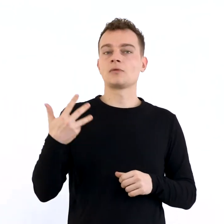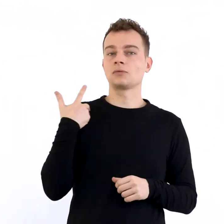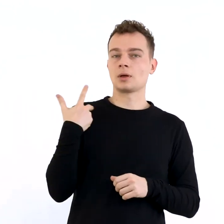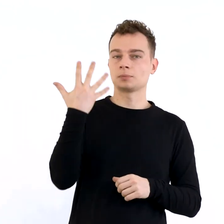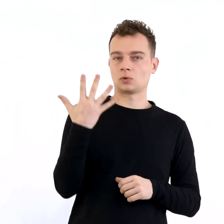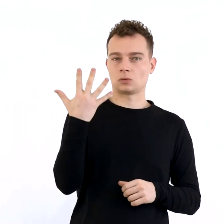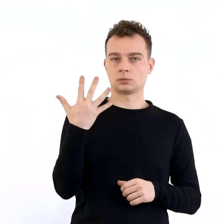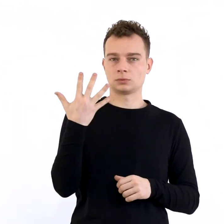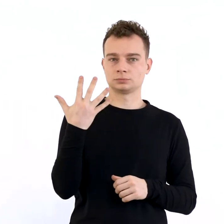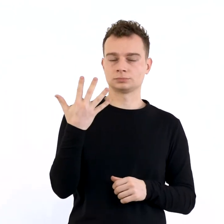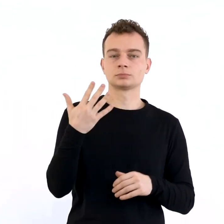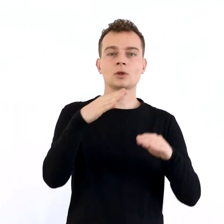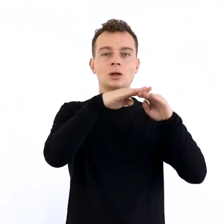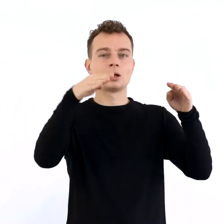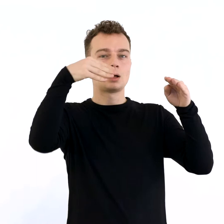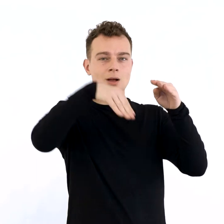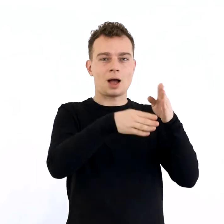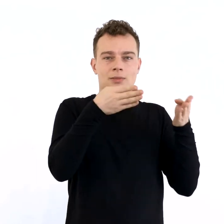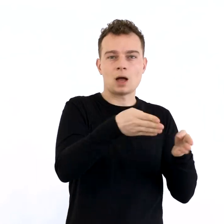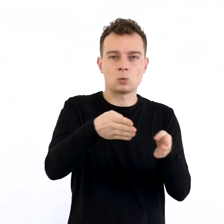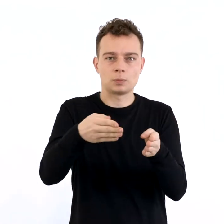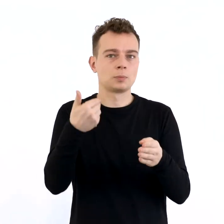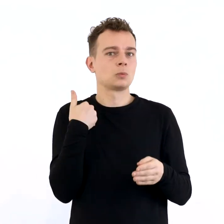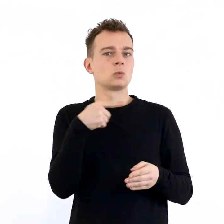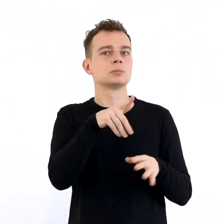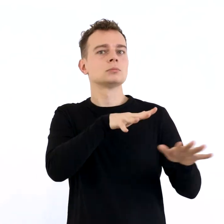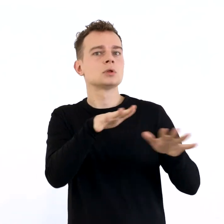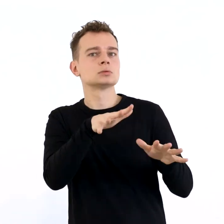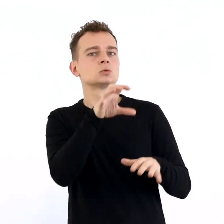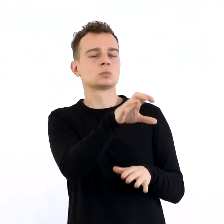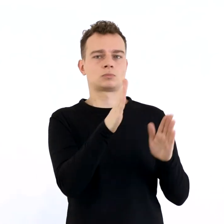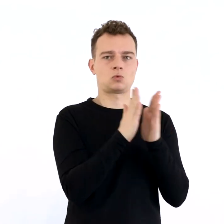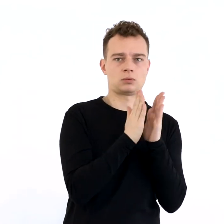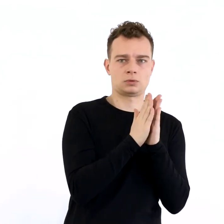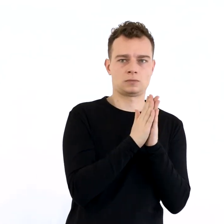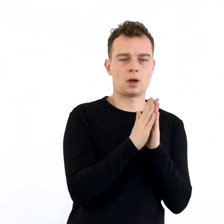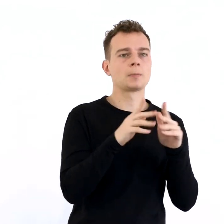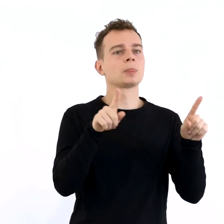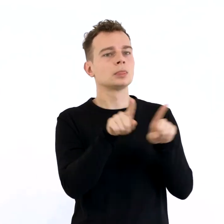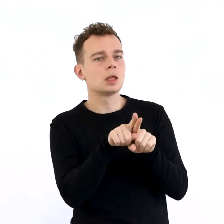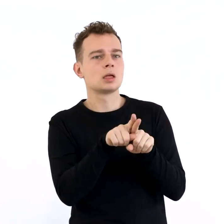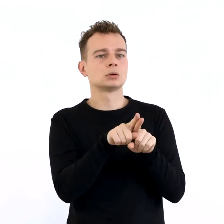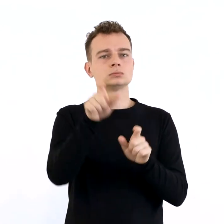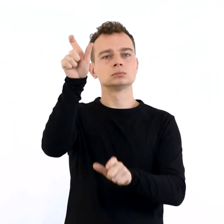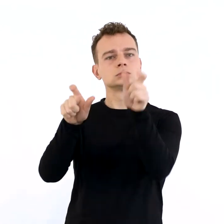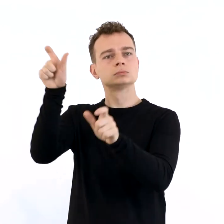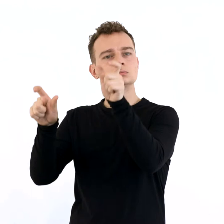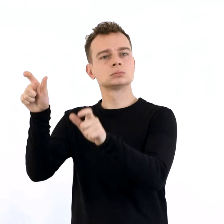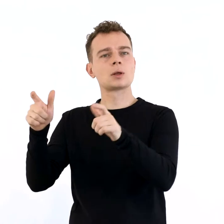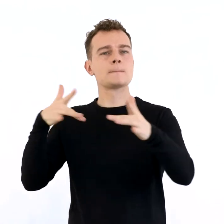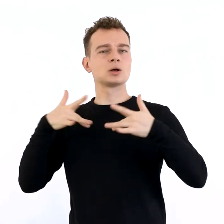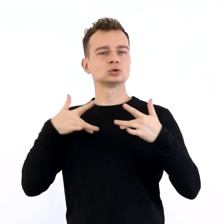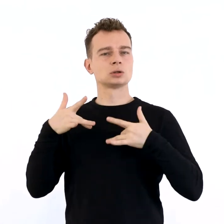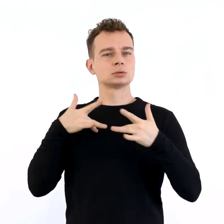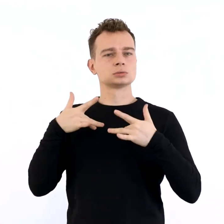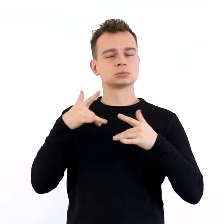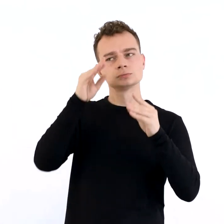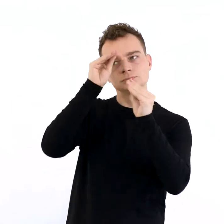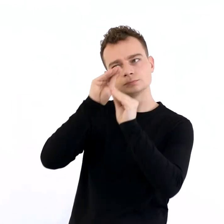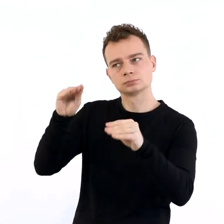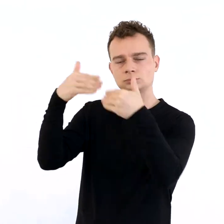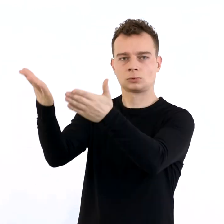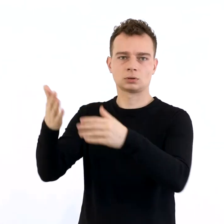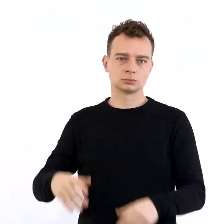W V wieku katakumby stały się miejscem modlitw i oddawania czci męczennikom.